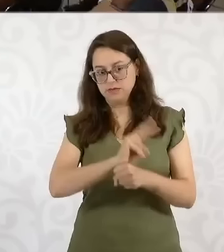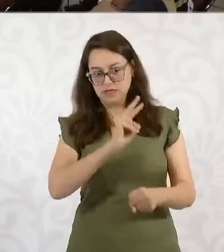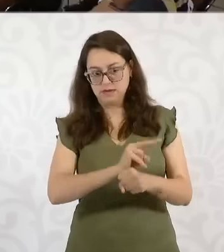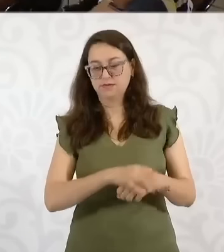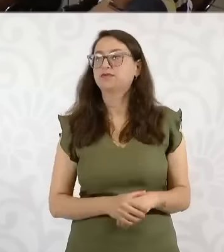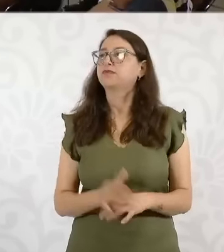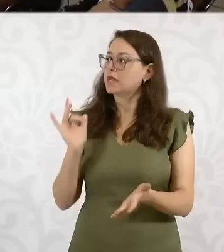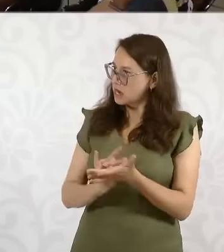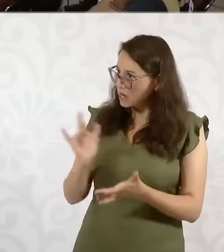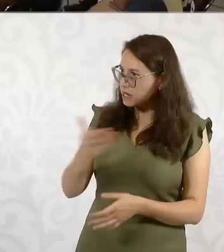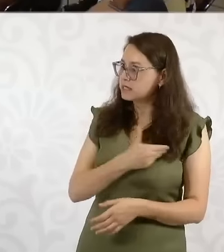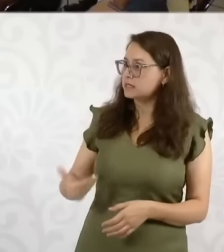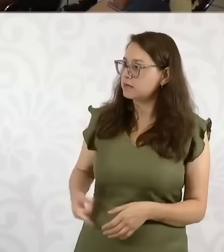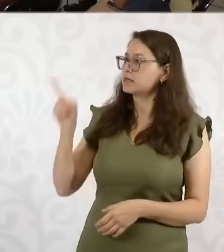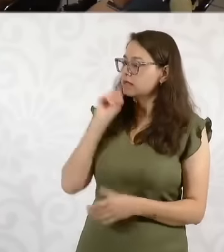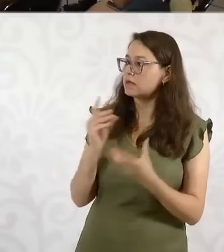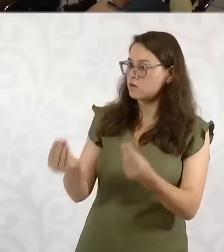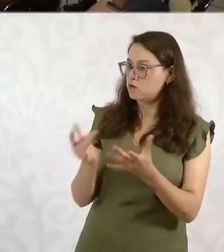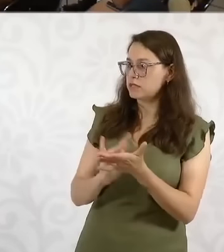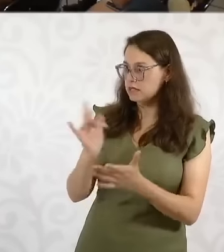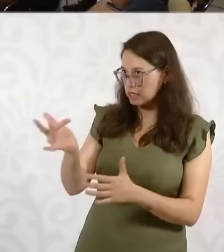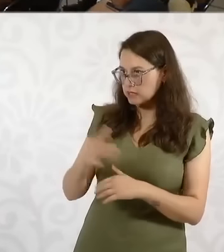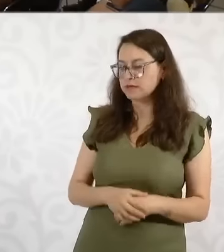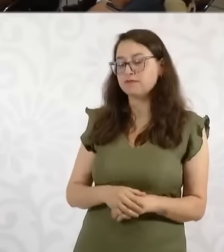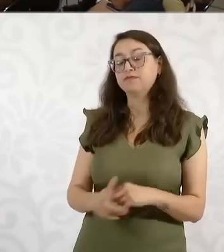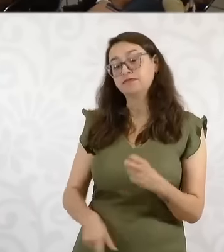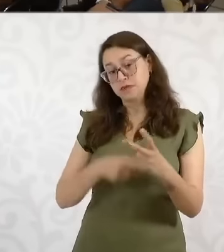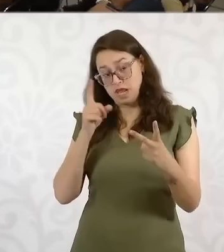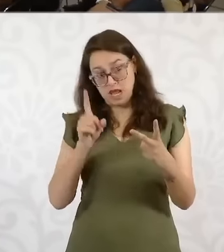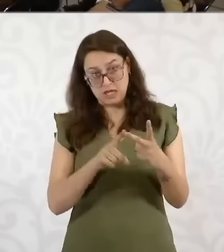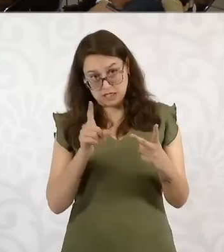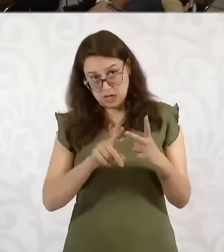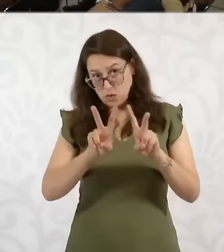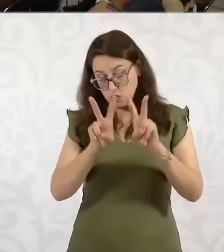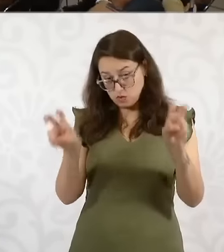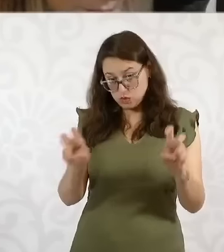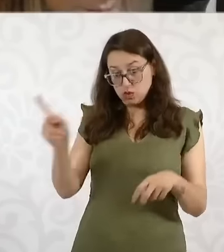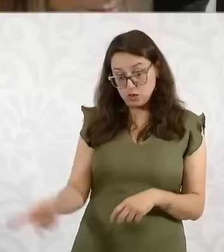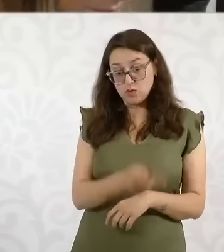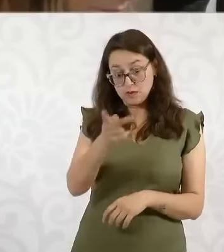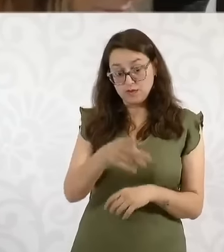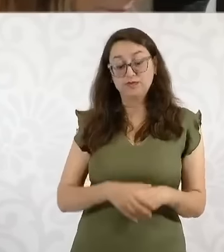presidenta. Muchas gracias. Un segundo tema sería eh el caso Yotsinapa.